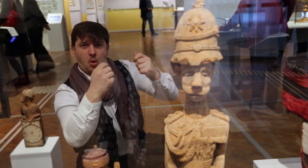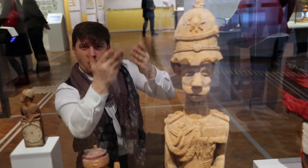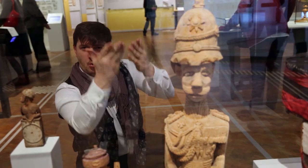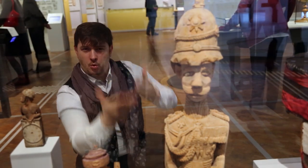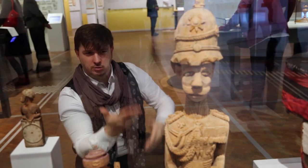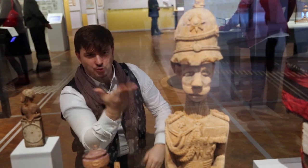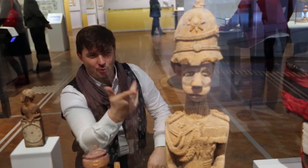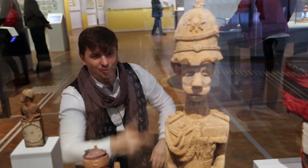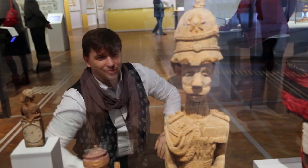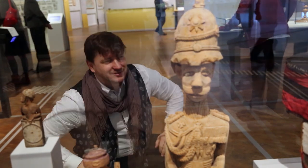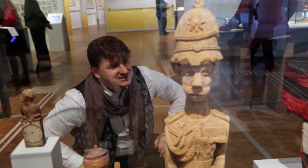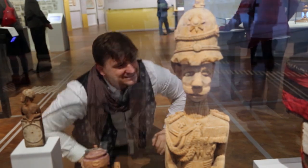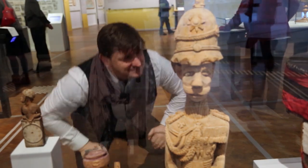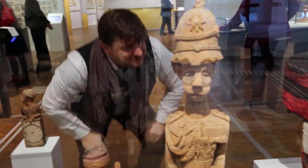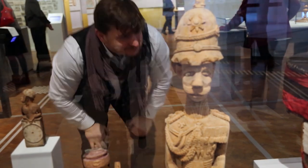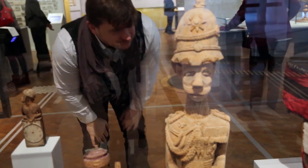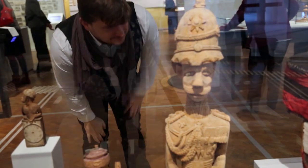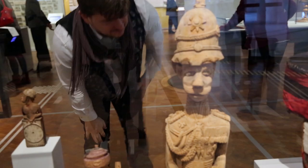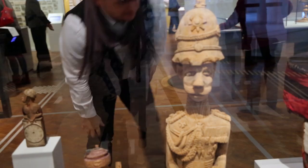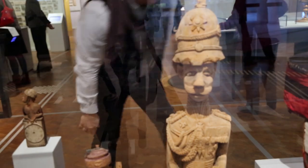Genau das zeigen diese Kolonfiguren!